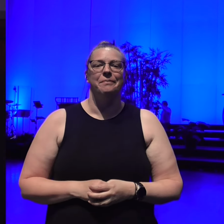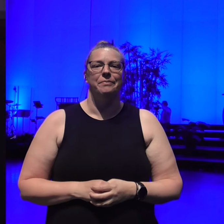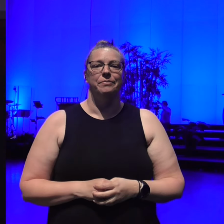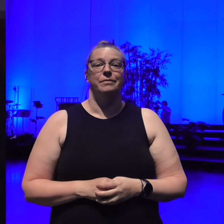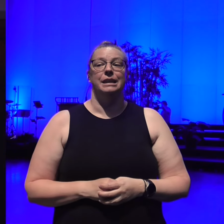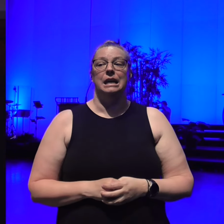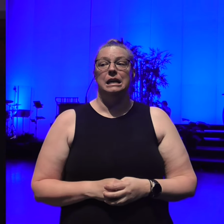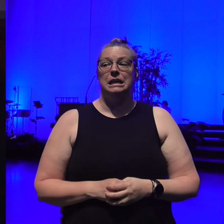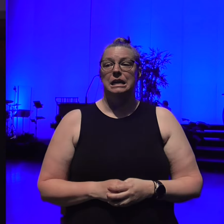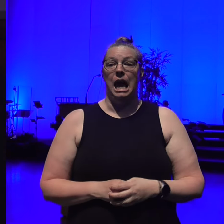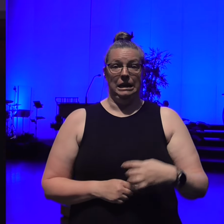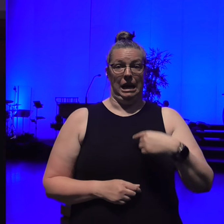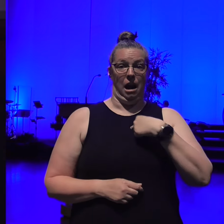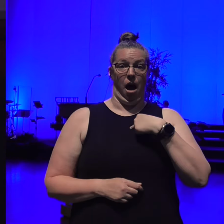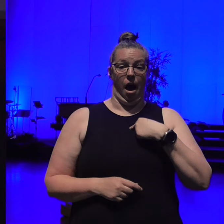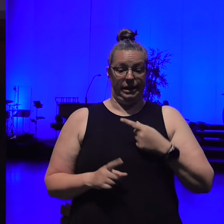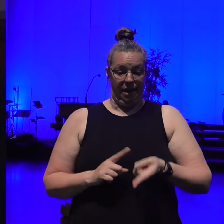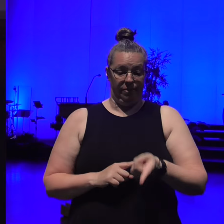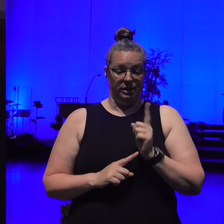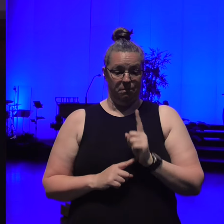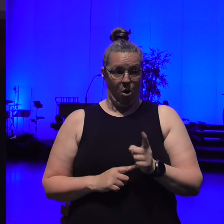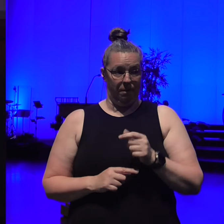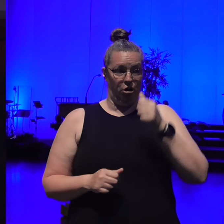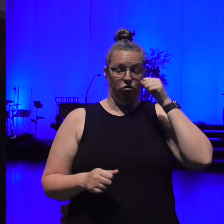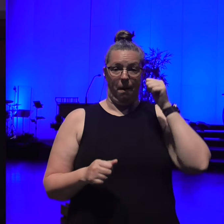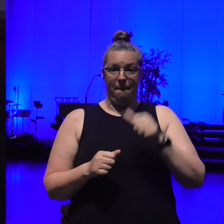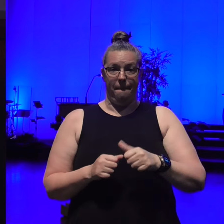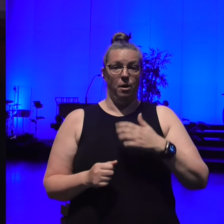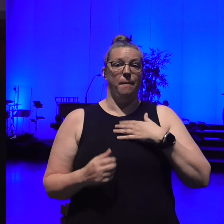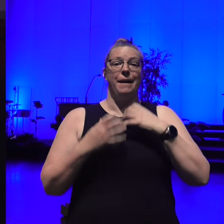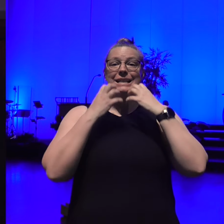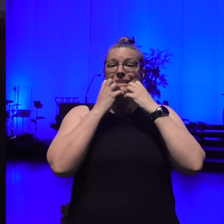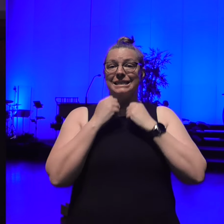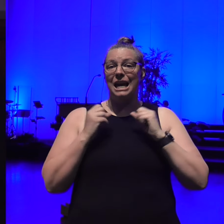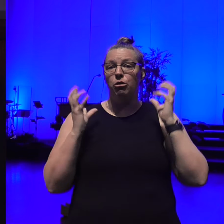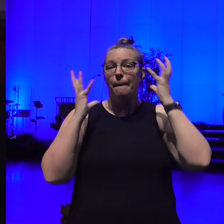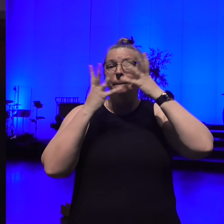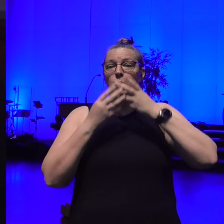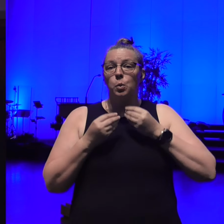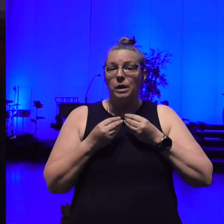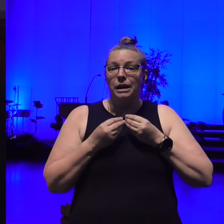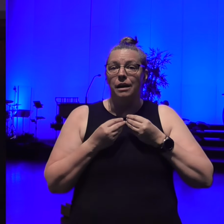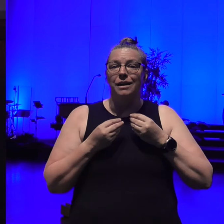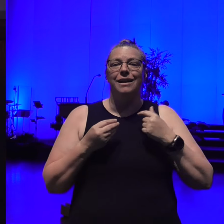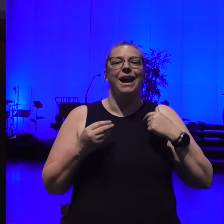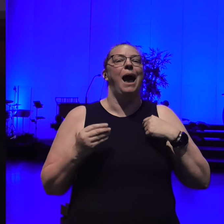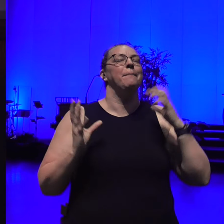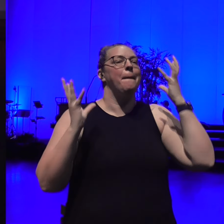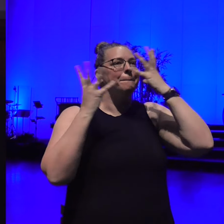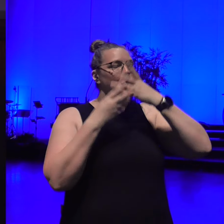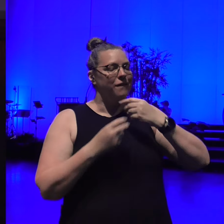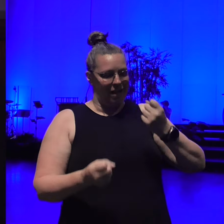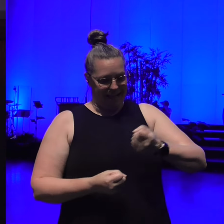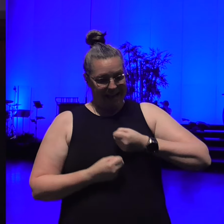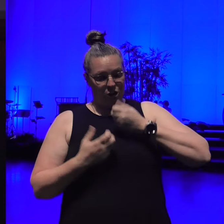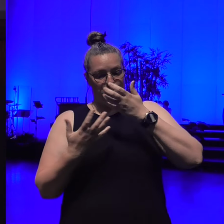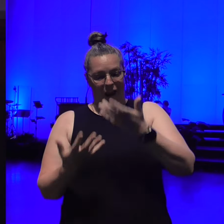Puedo en este momento recordar mi sagrada belleza? Que soy una hermosa expresión e hijo de